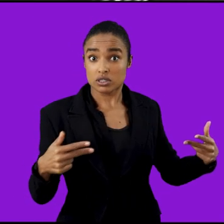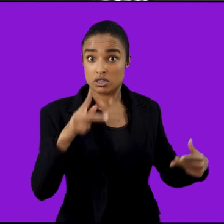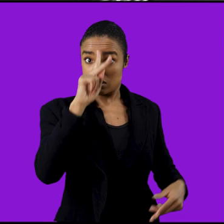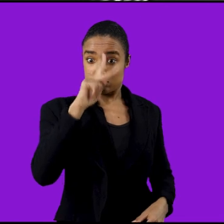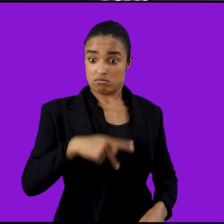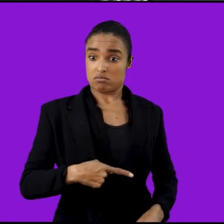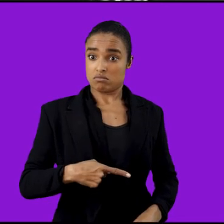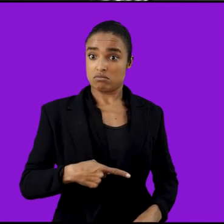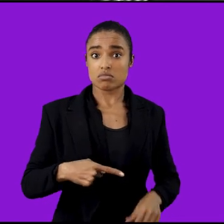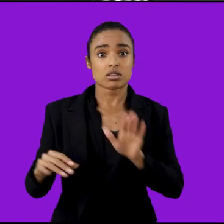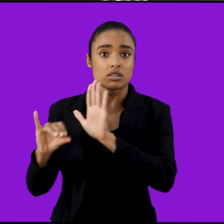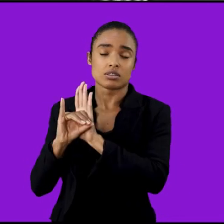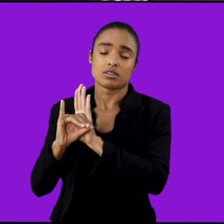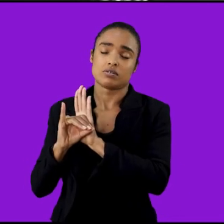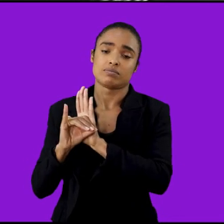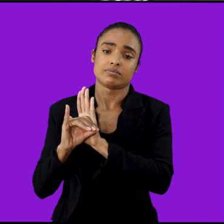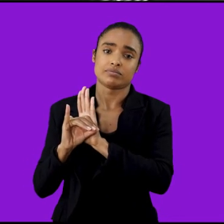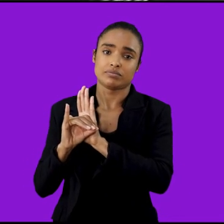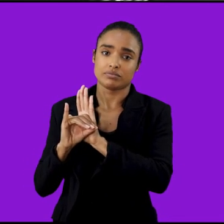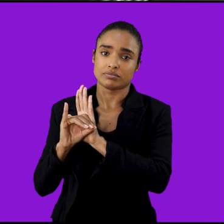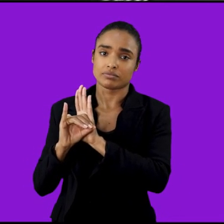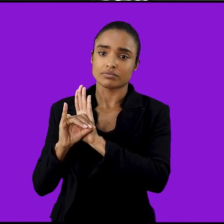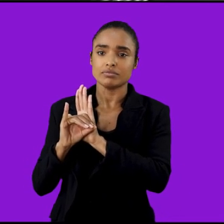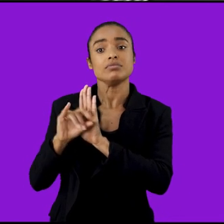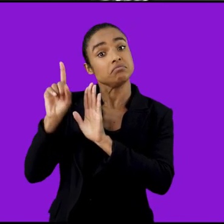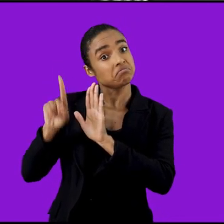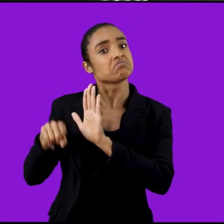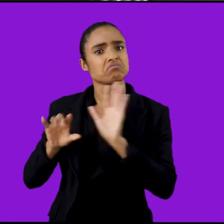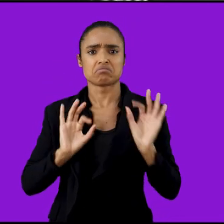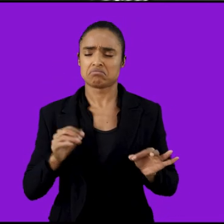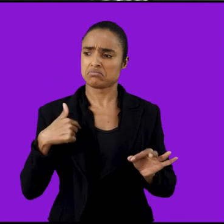a autonomia e identidade. Identidade. É isso!